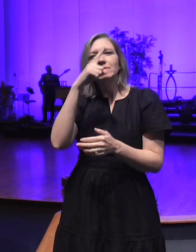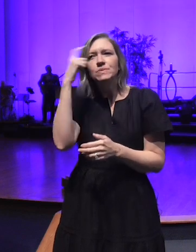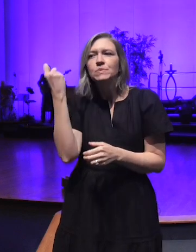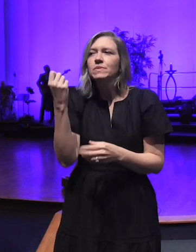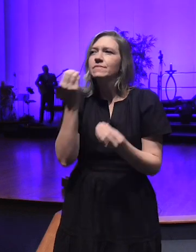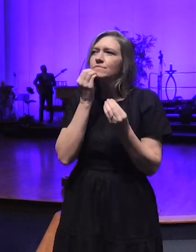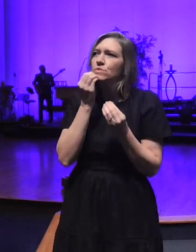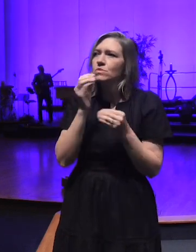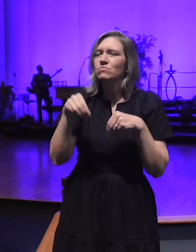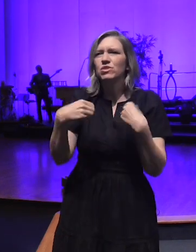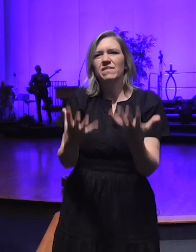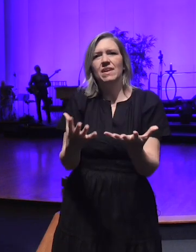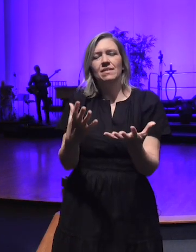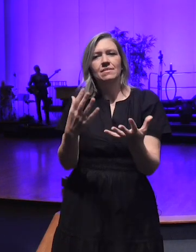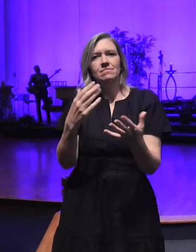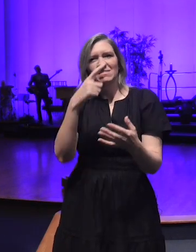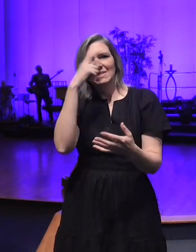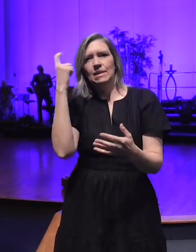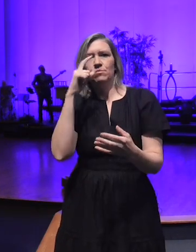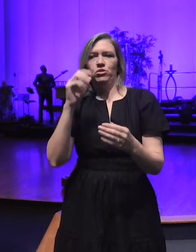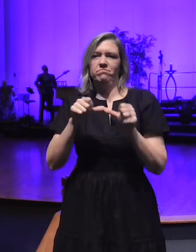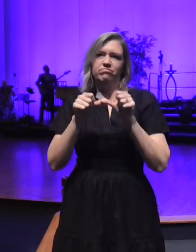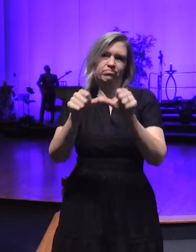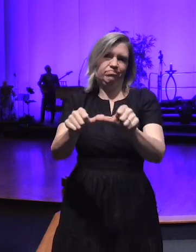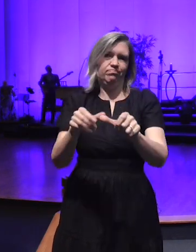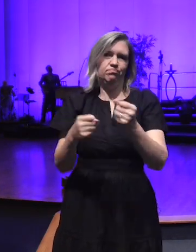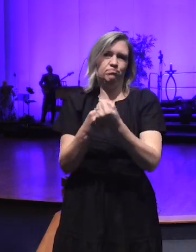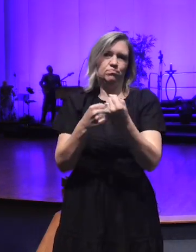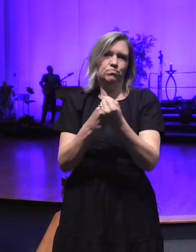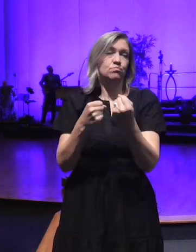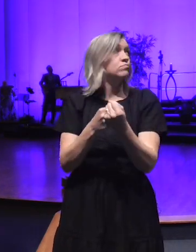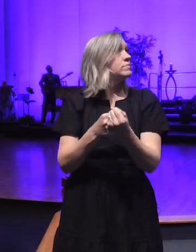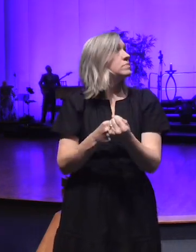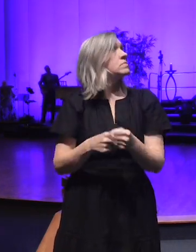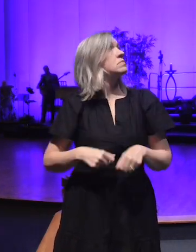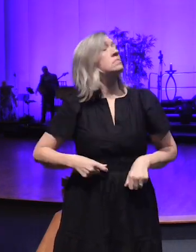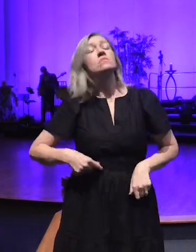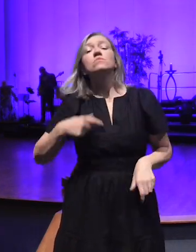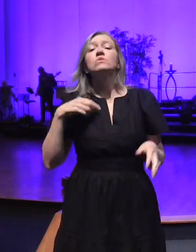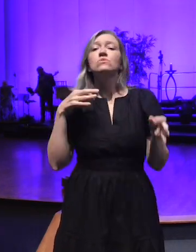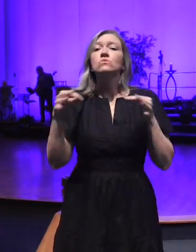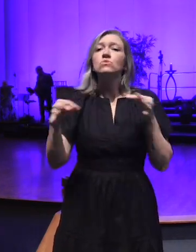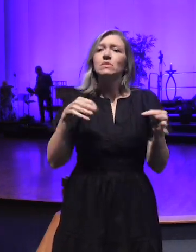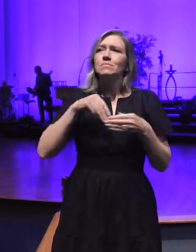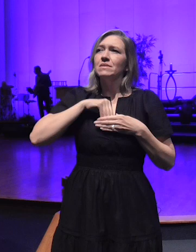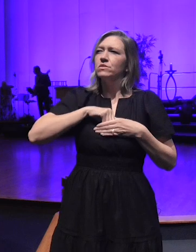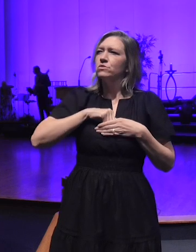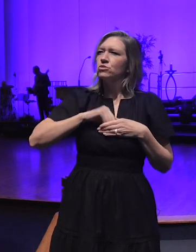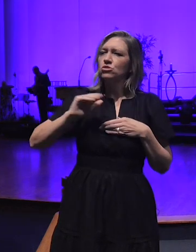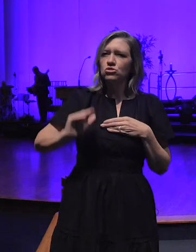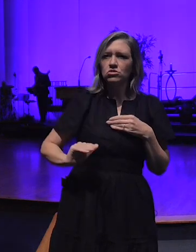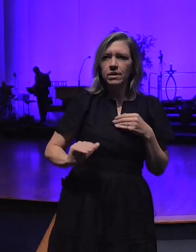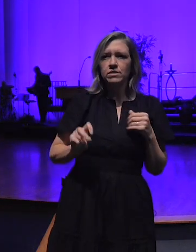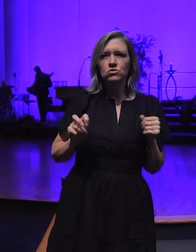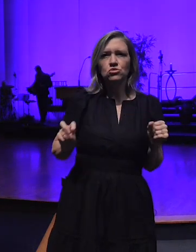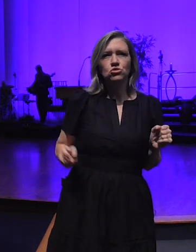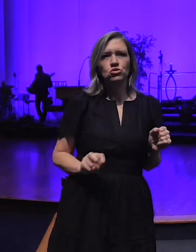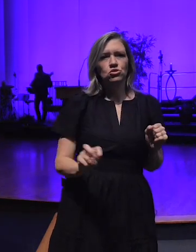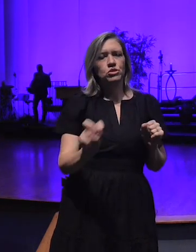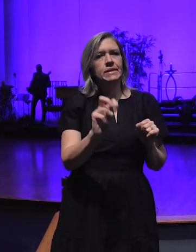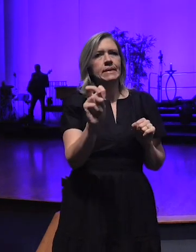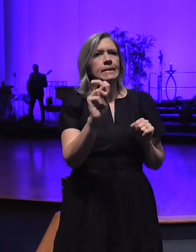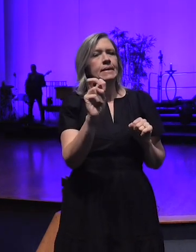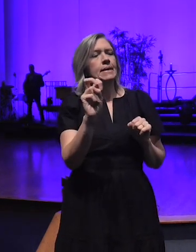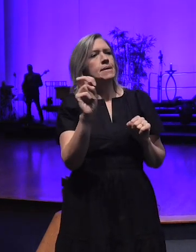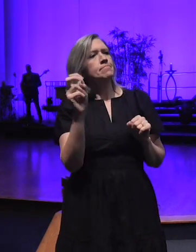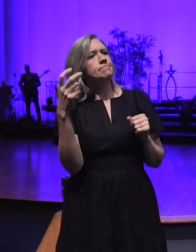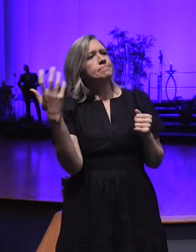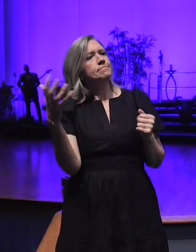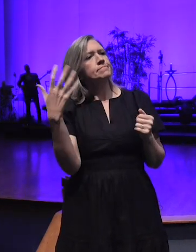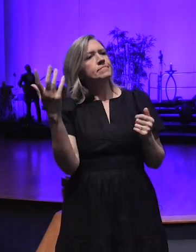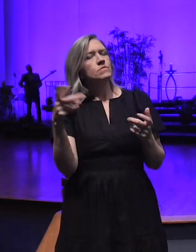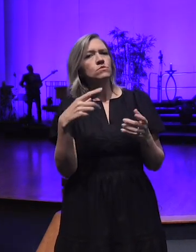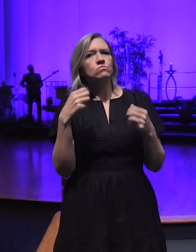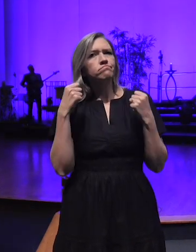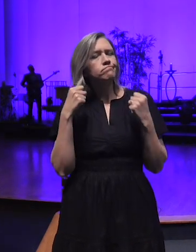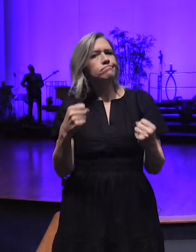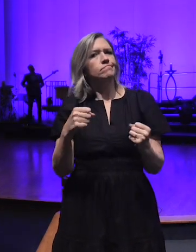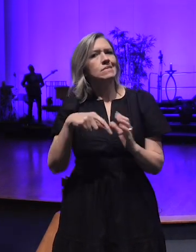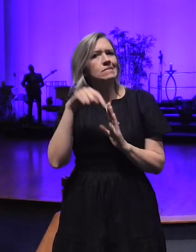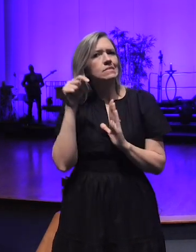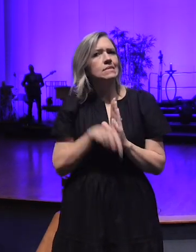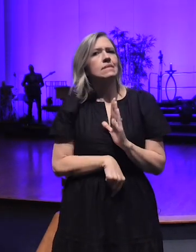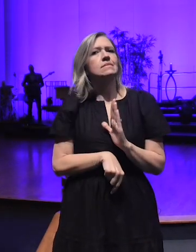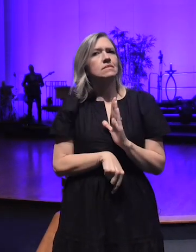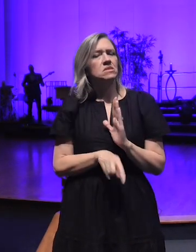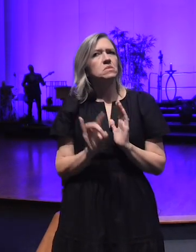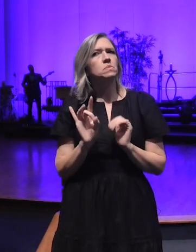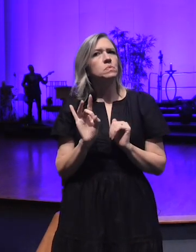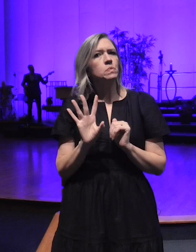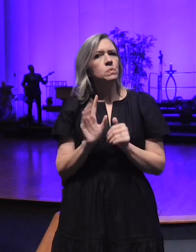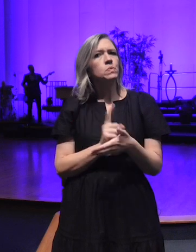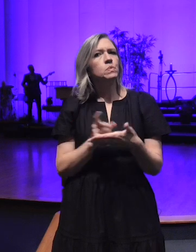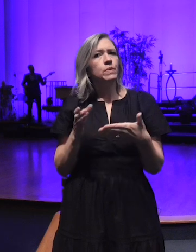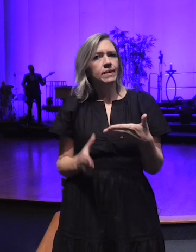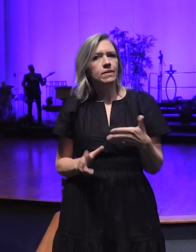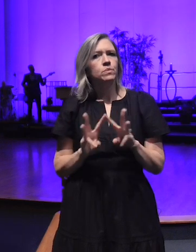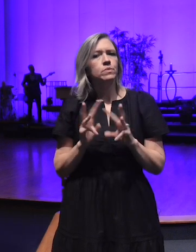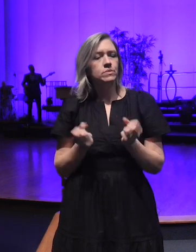Yo describiría el viaje del niño interior como un taller muy intenso de fin de semana que